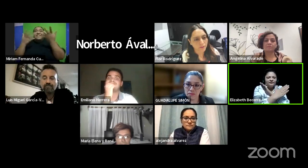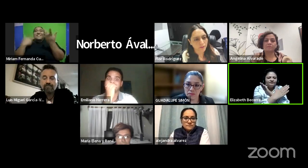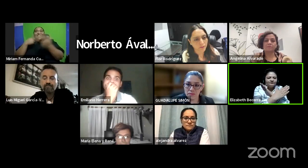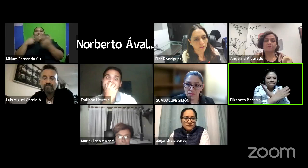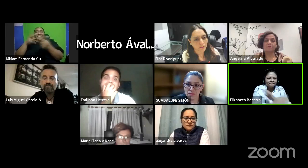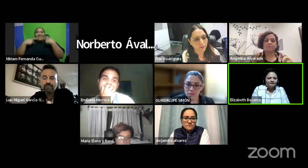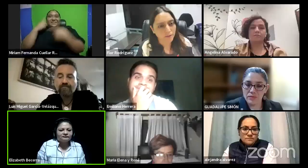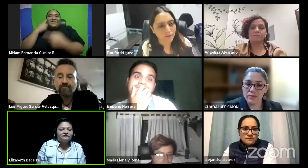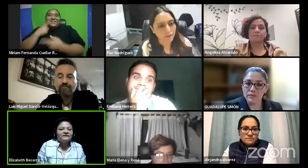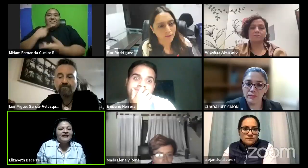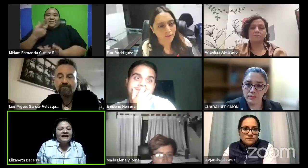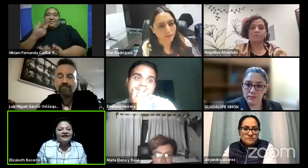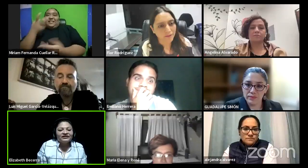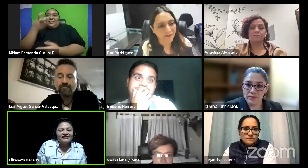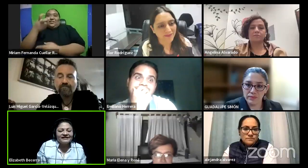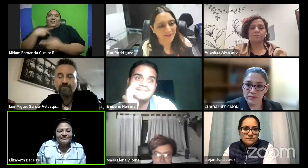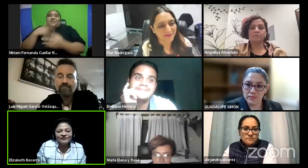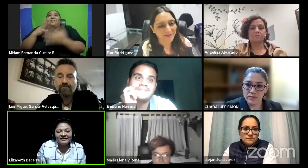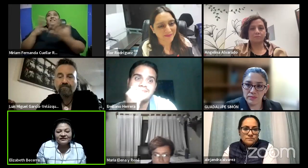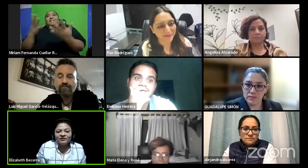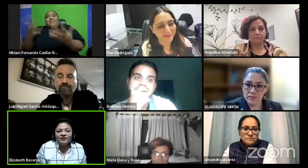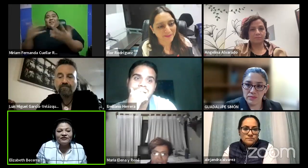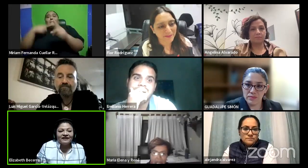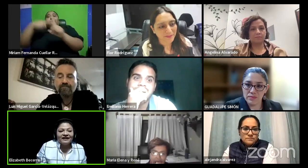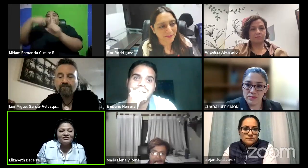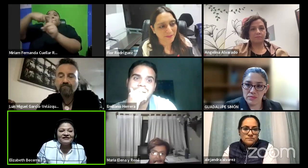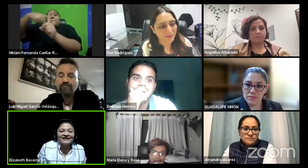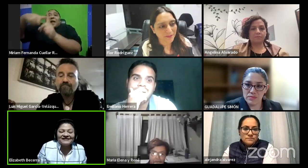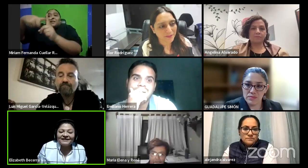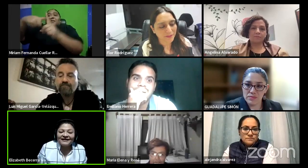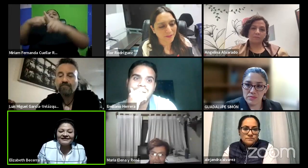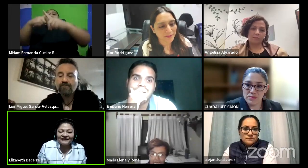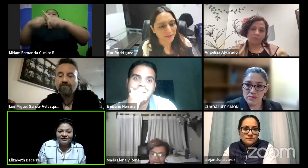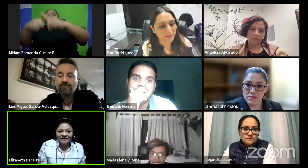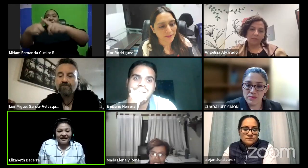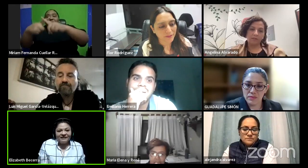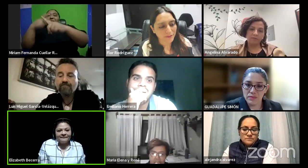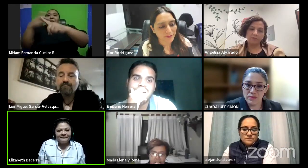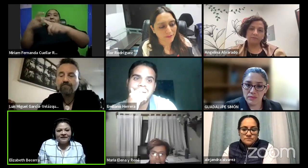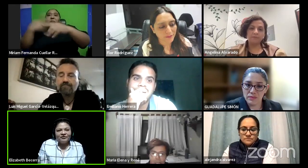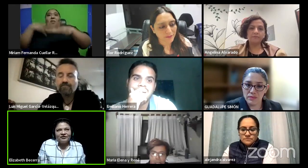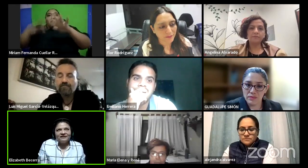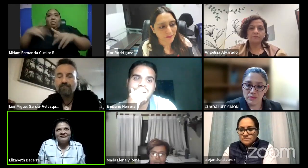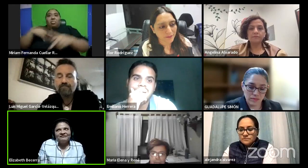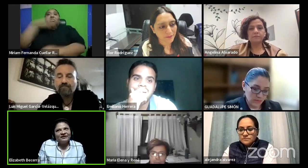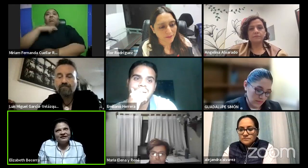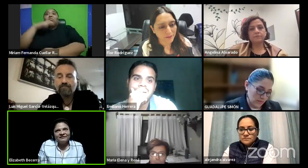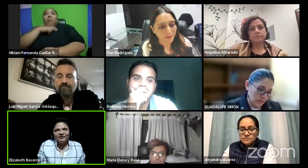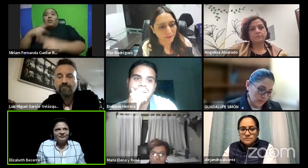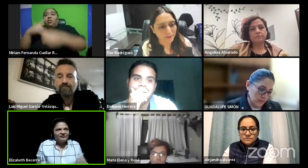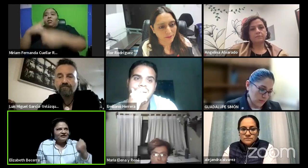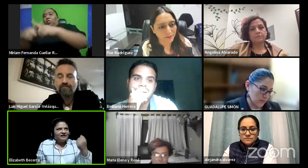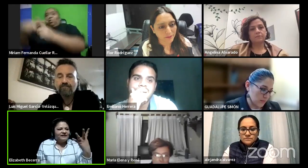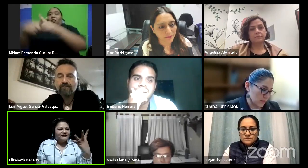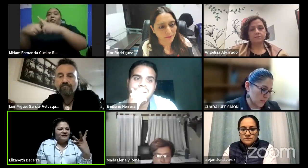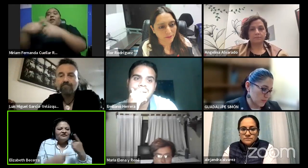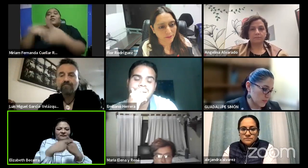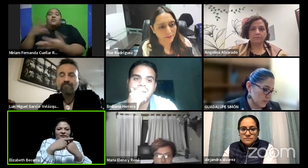que mejor que entonces ya lo grandeces. Es más. Y este es por más. Y este es por esta es, este es por esta es, digamos, que son modificaciones que se van haciendo